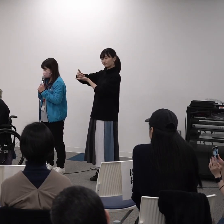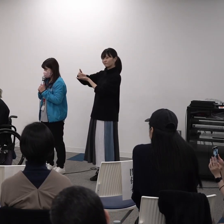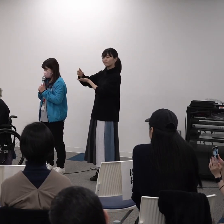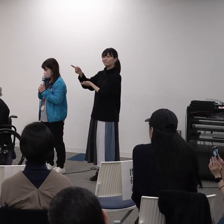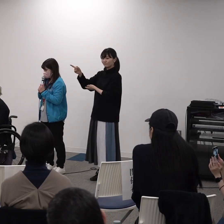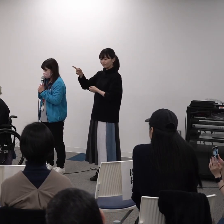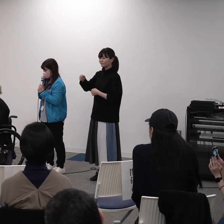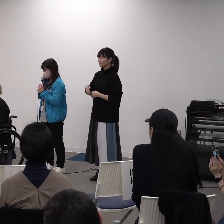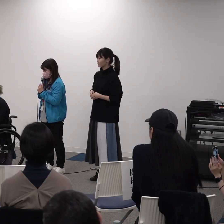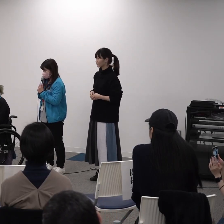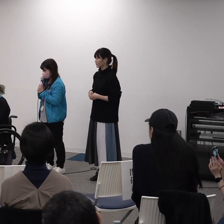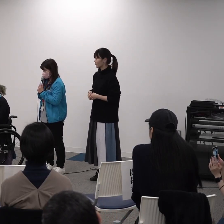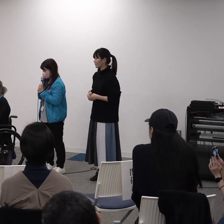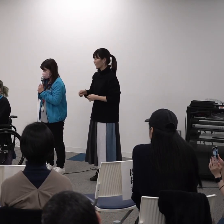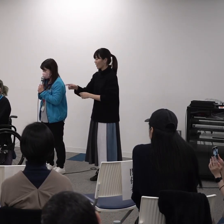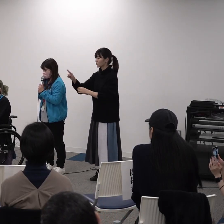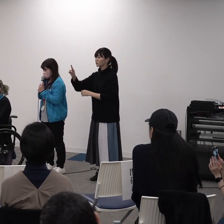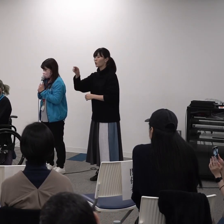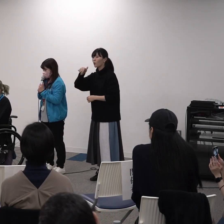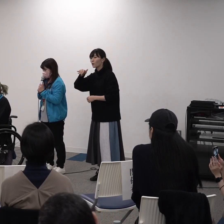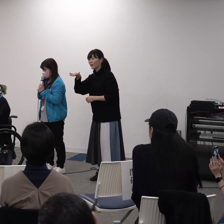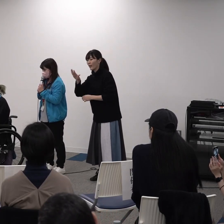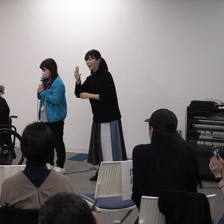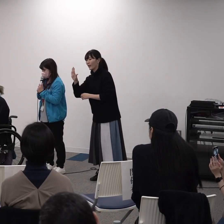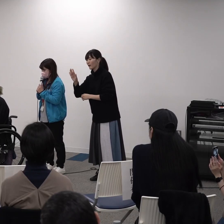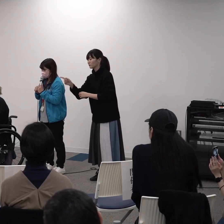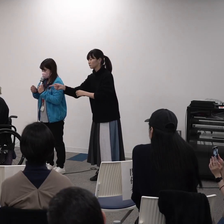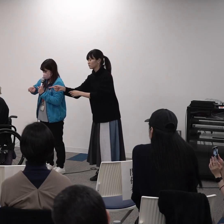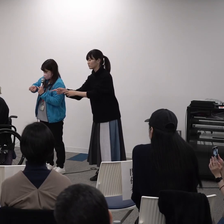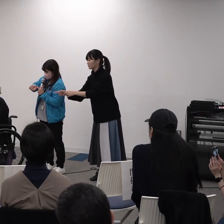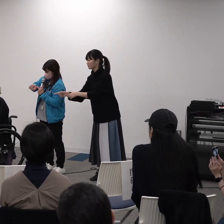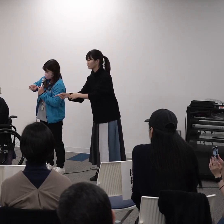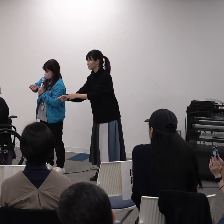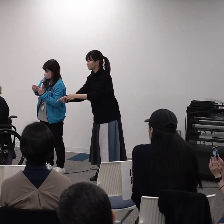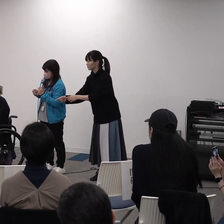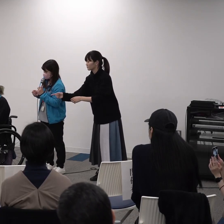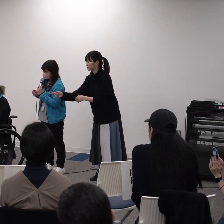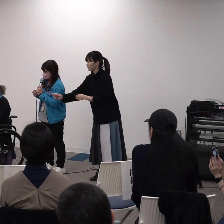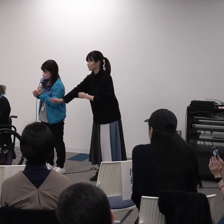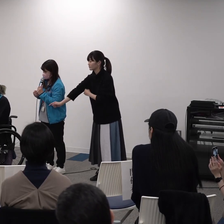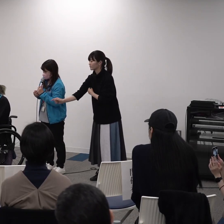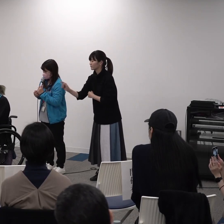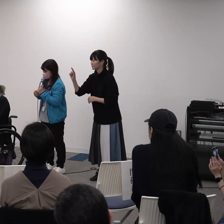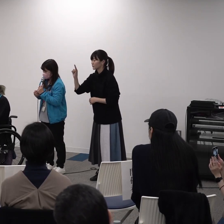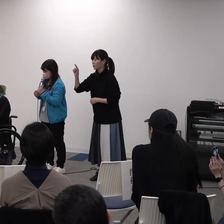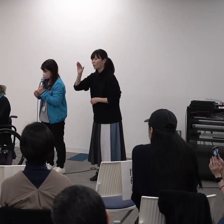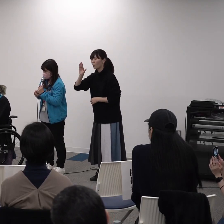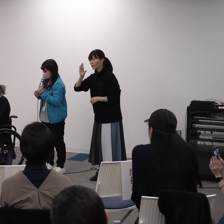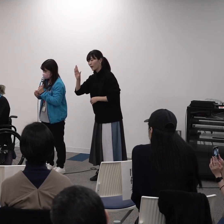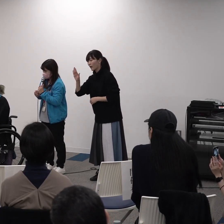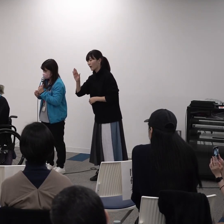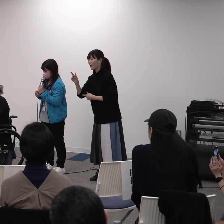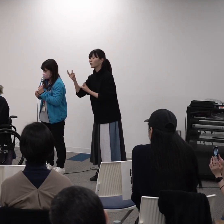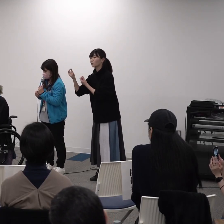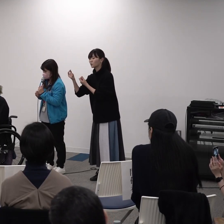「袖」という指示で袖を前歯でくわえて